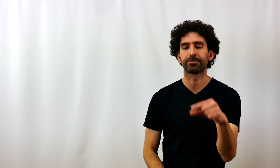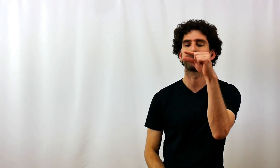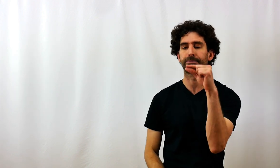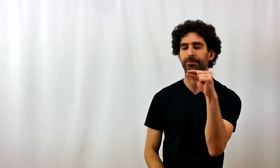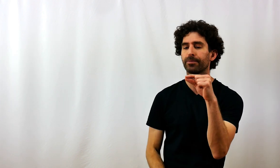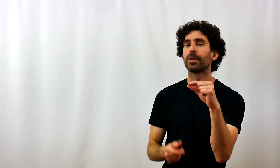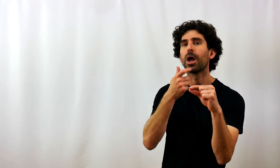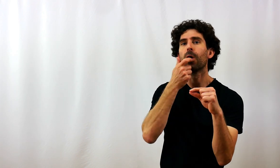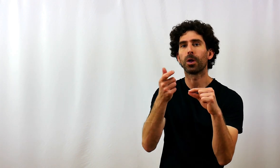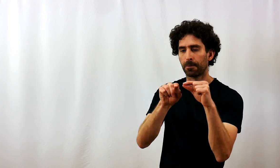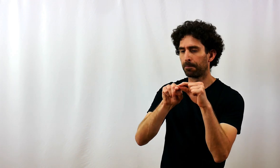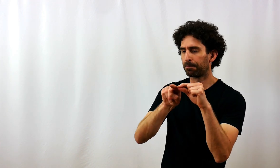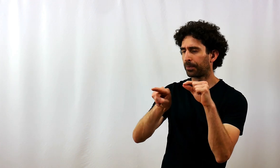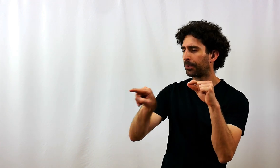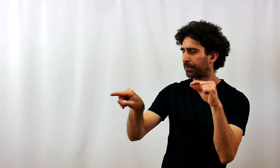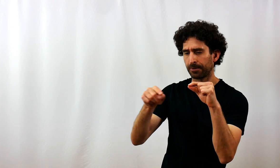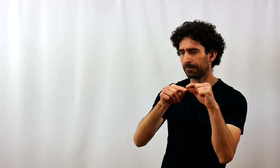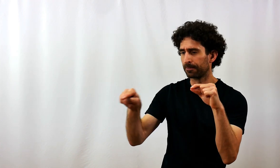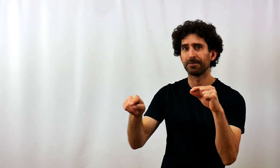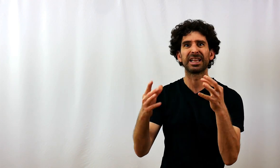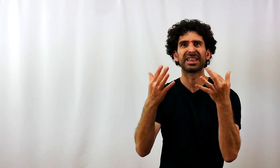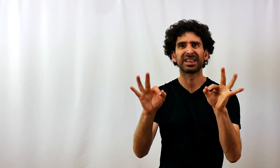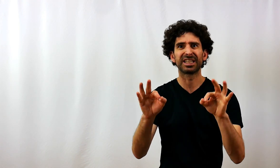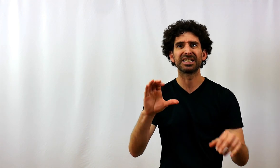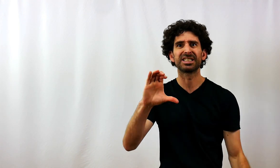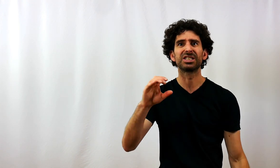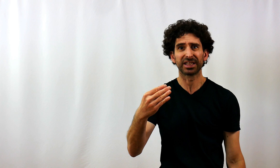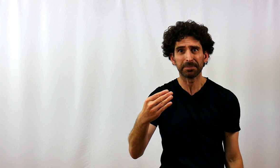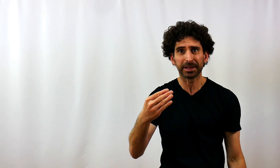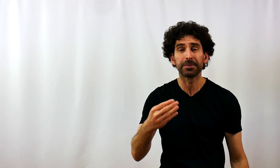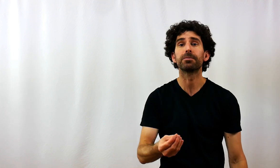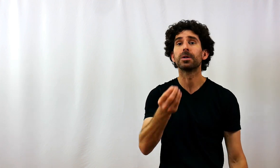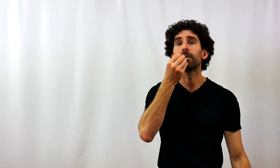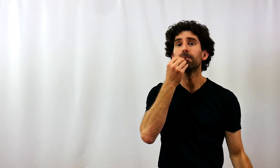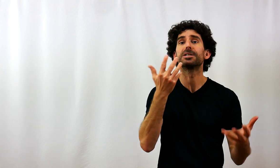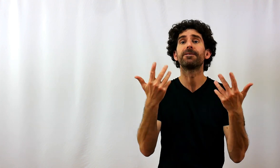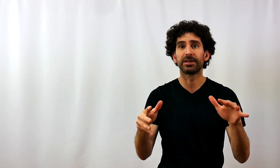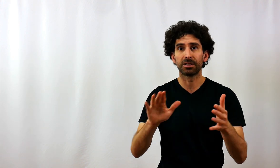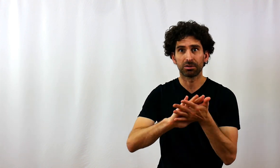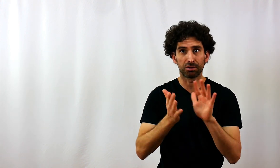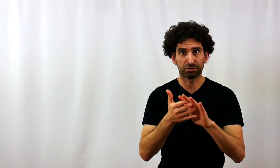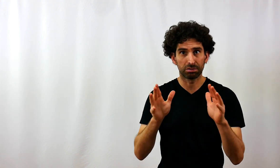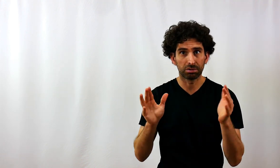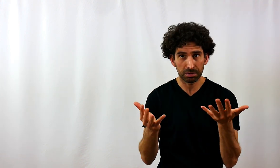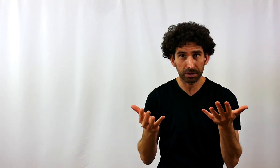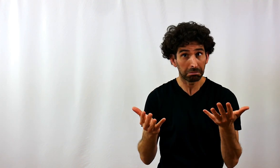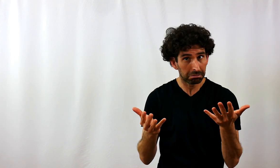Sa langue fait 10 cm. Une fois repu, comment il la range ?